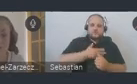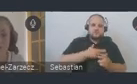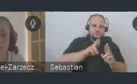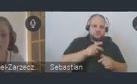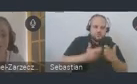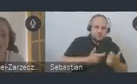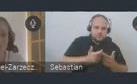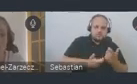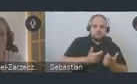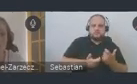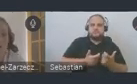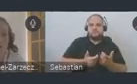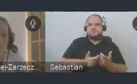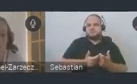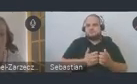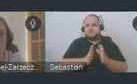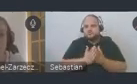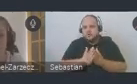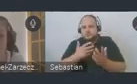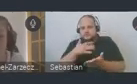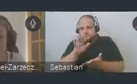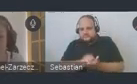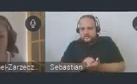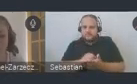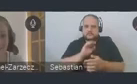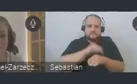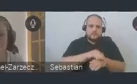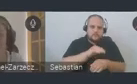nie wiem, obłożyć książki, czy zrobić zamówienie na książki,